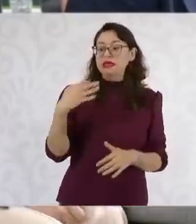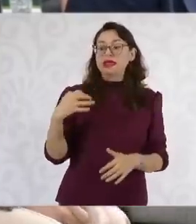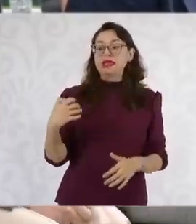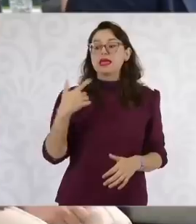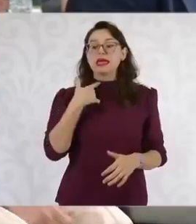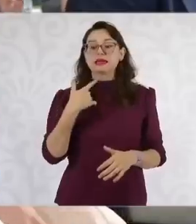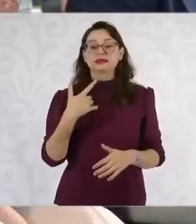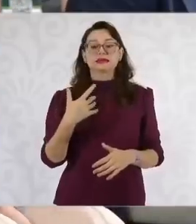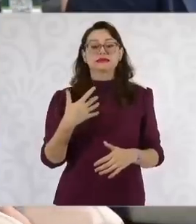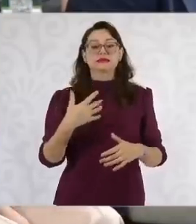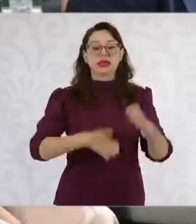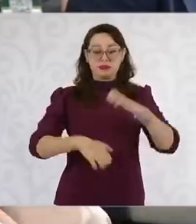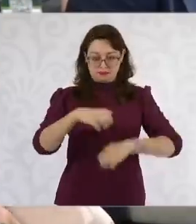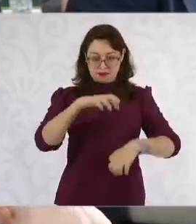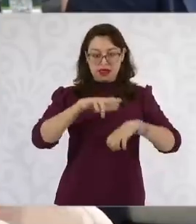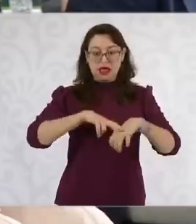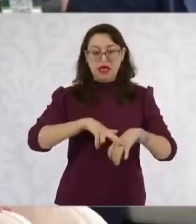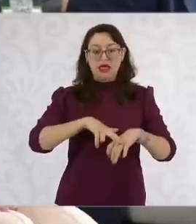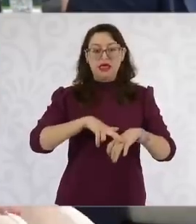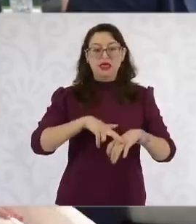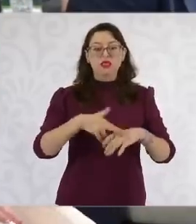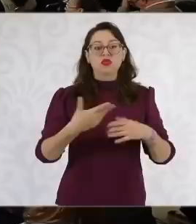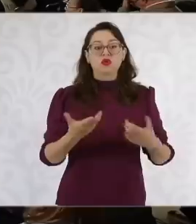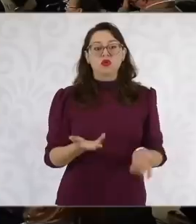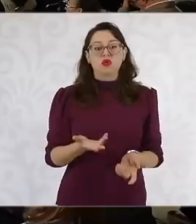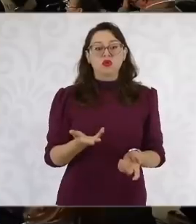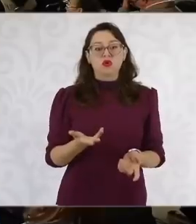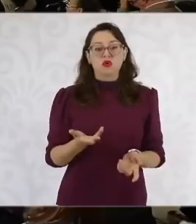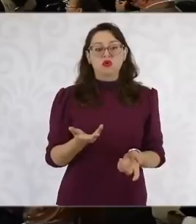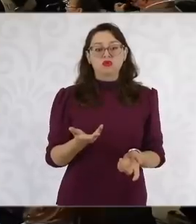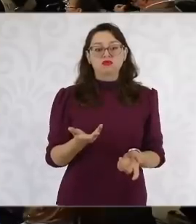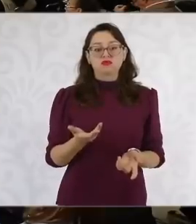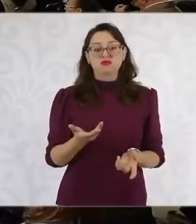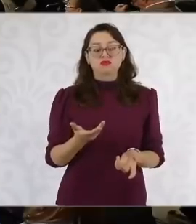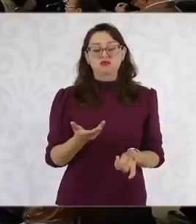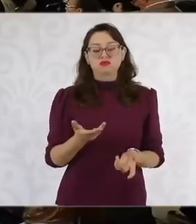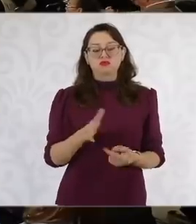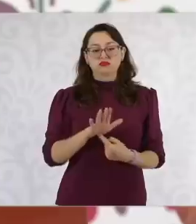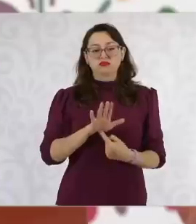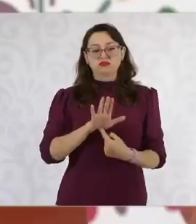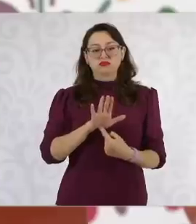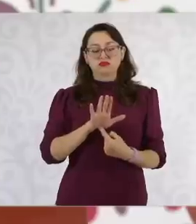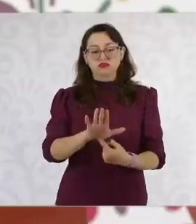tomar la fiscalía para seguir insistiendo en este en este tema como en todos los casos desde